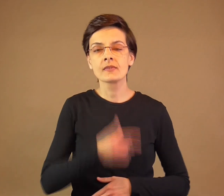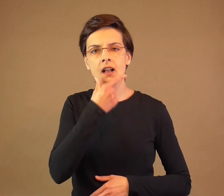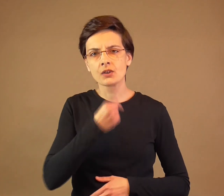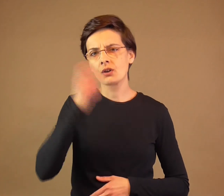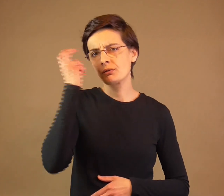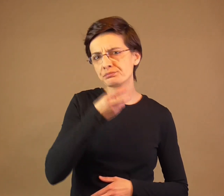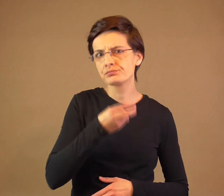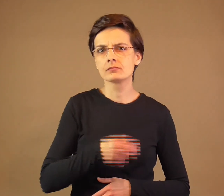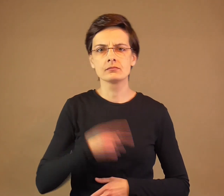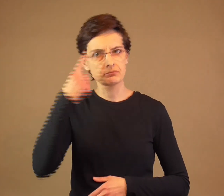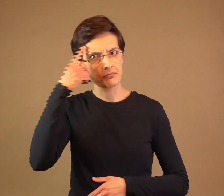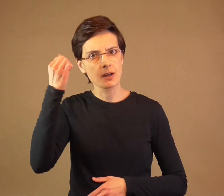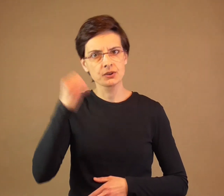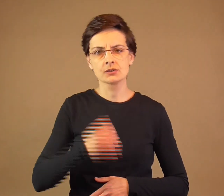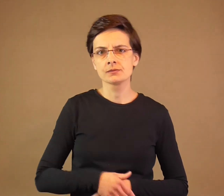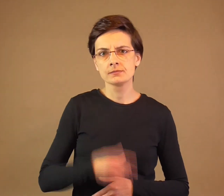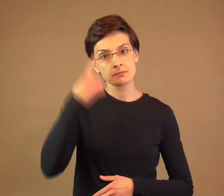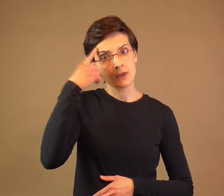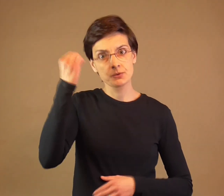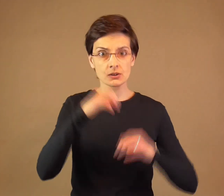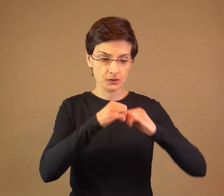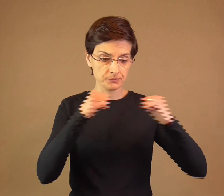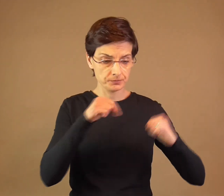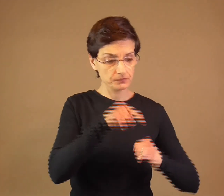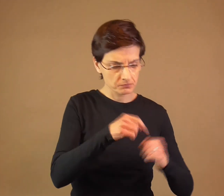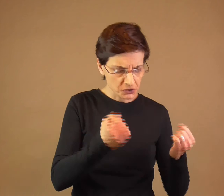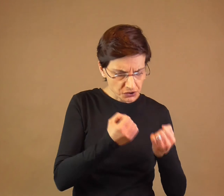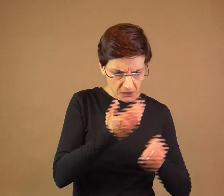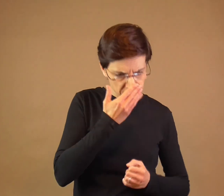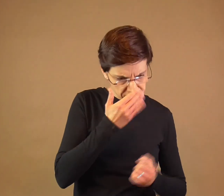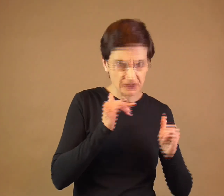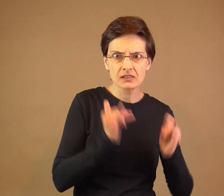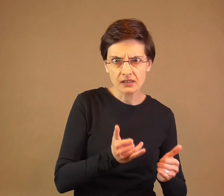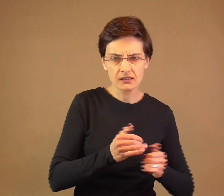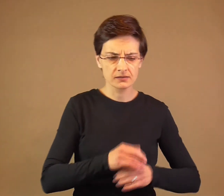Kantora bardzo interesowało to, w jaki sposób działa nasza pamięć.